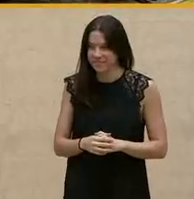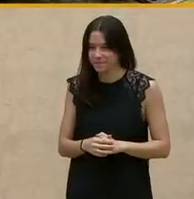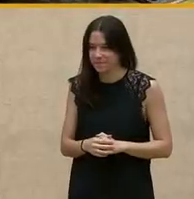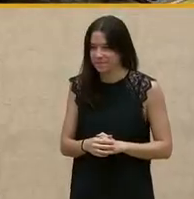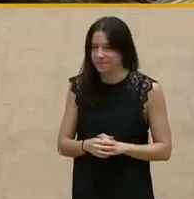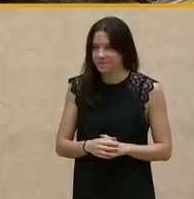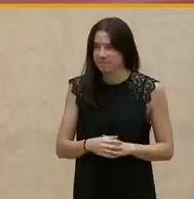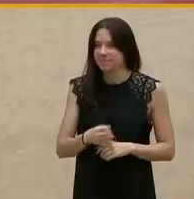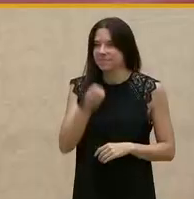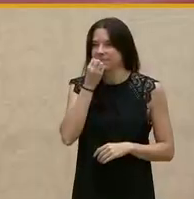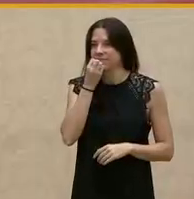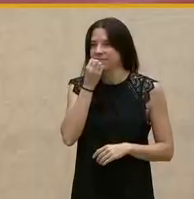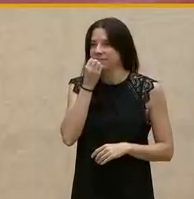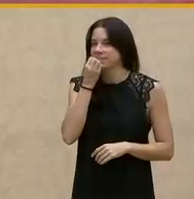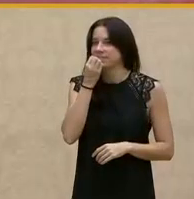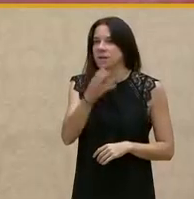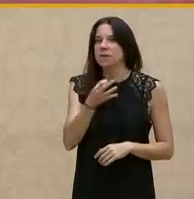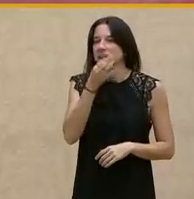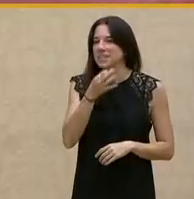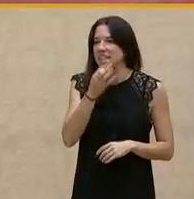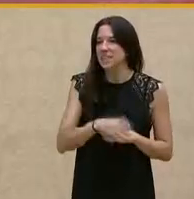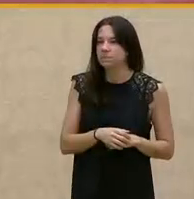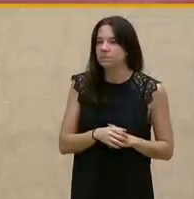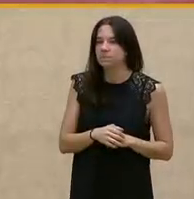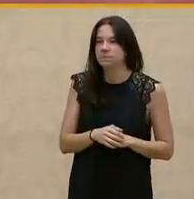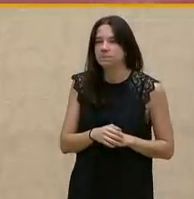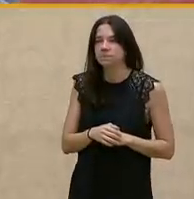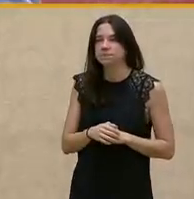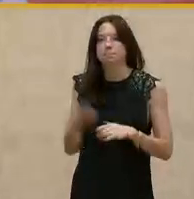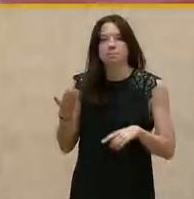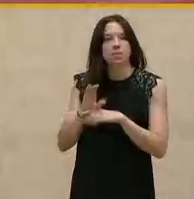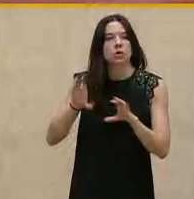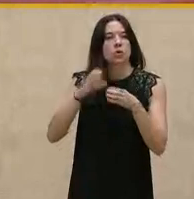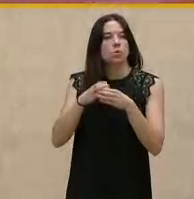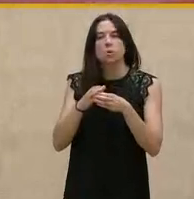Muy buenas tardes. En nombre del Grupo Parlamentario Socialista y como portavoz de